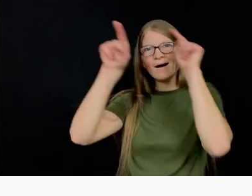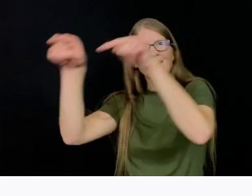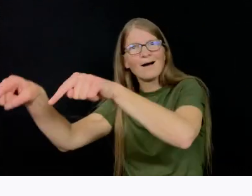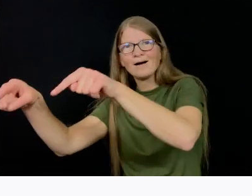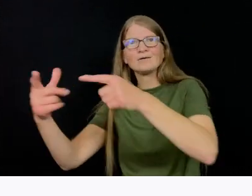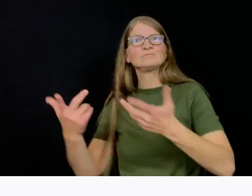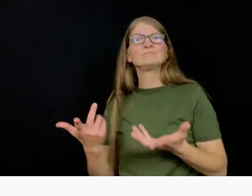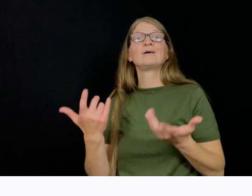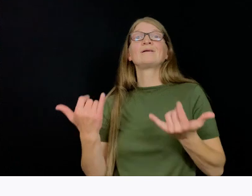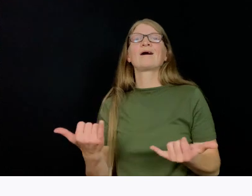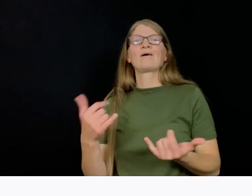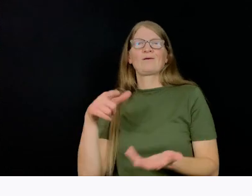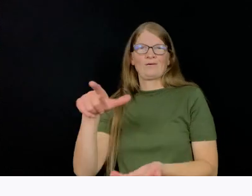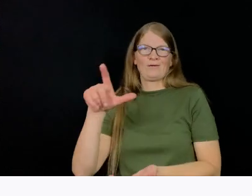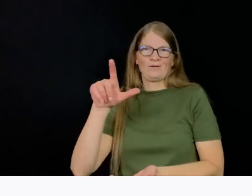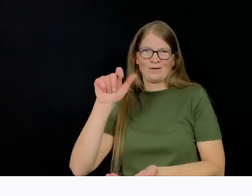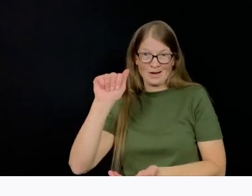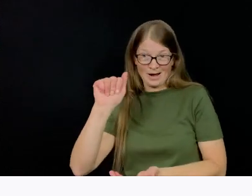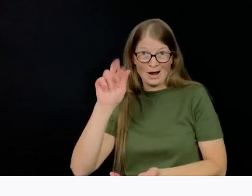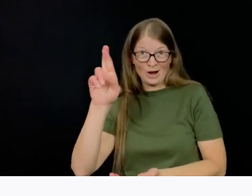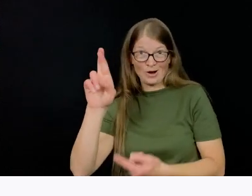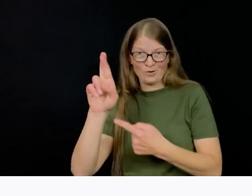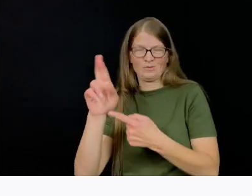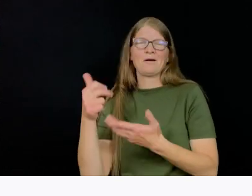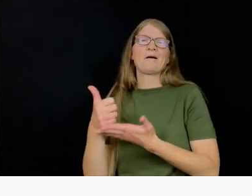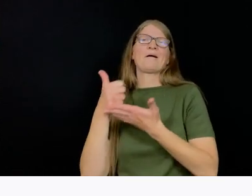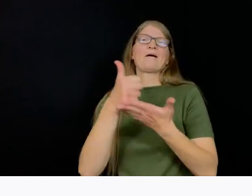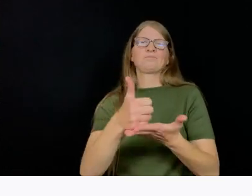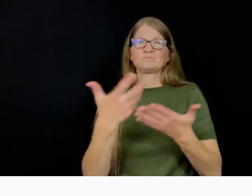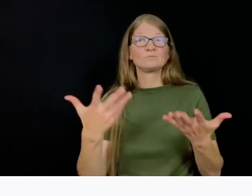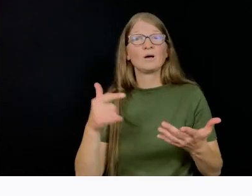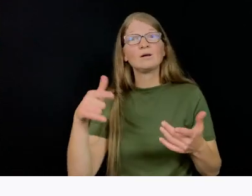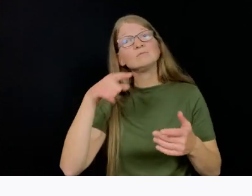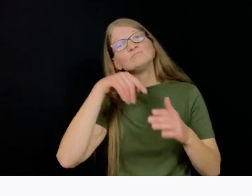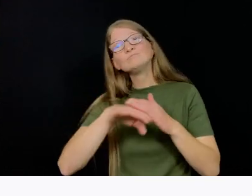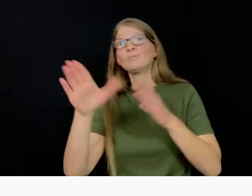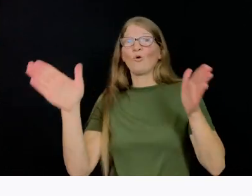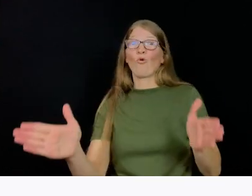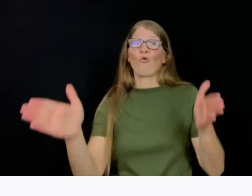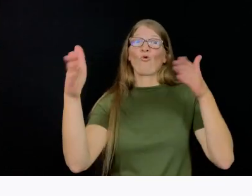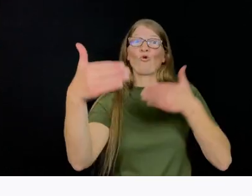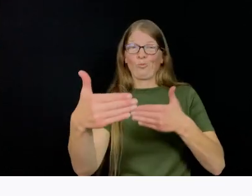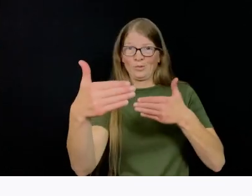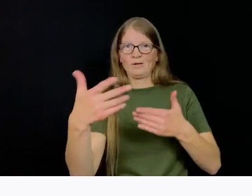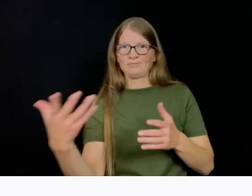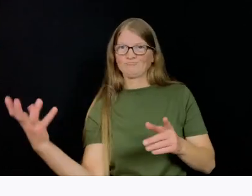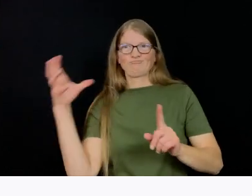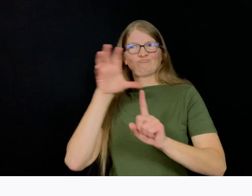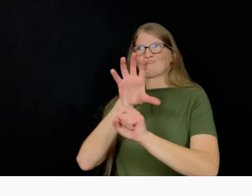مع الواقع المعزّز، يمكننا أن نضع صالات العرض بين يديكم إذا كنتم تبحثون عن سيارة جديدة